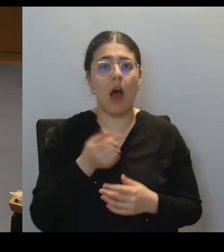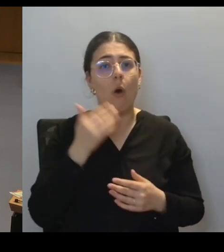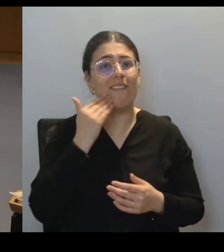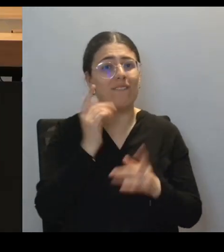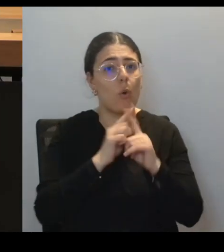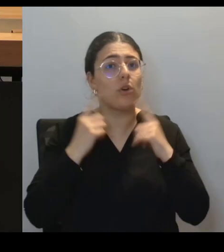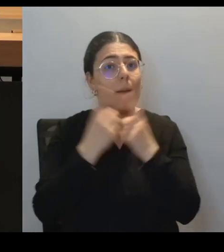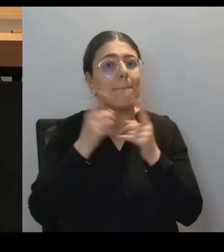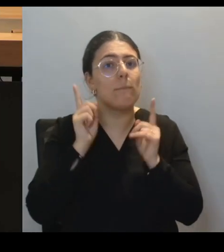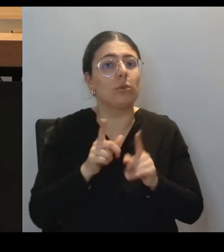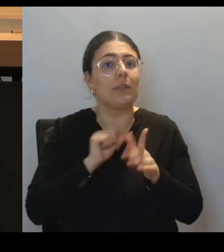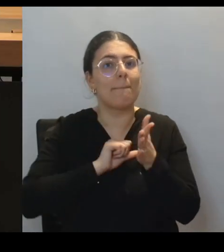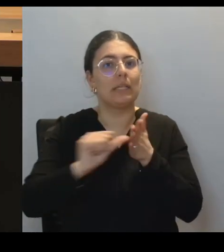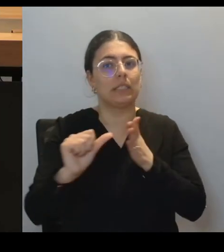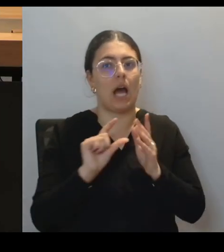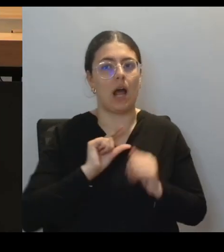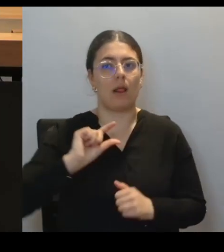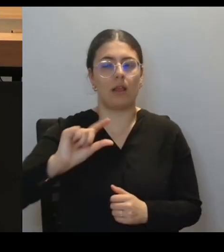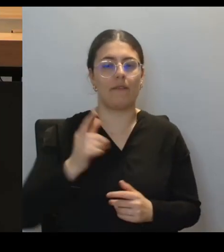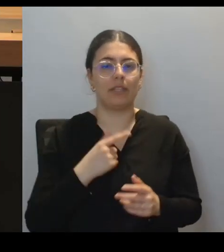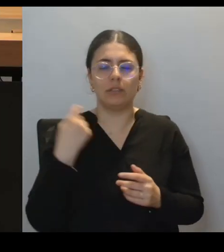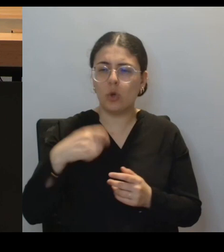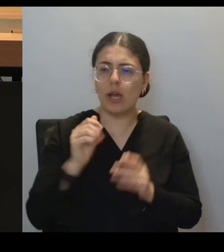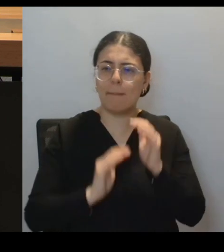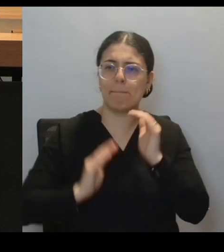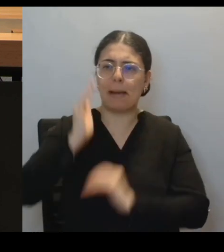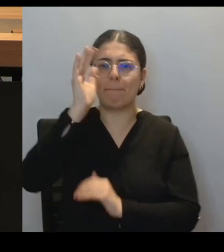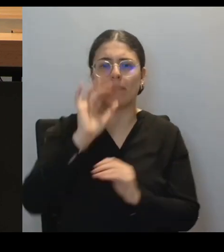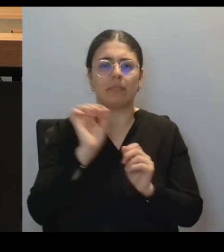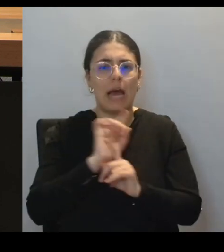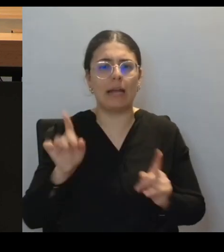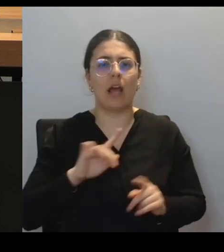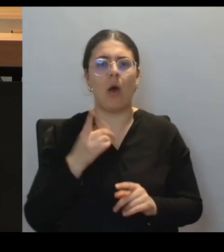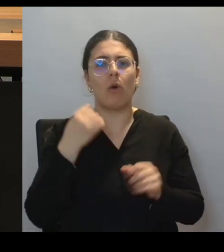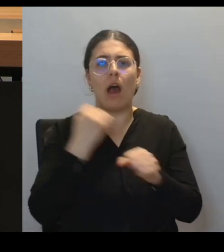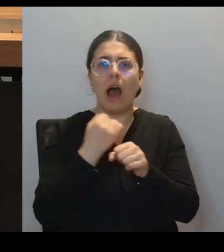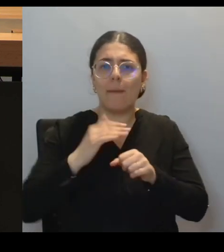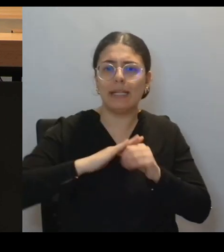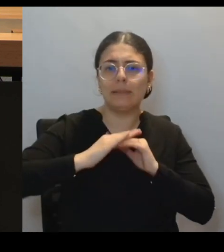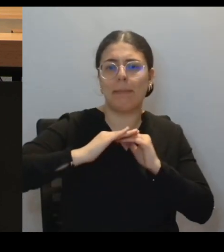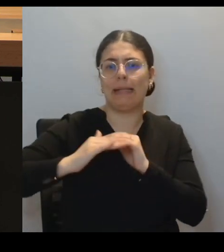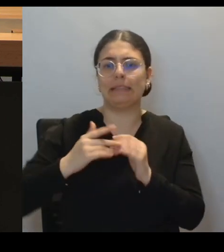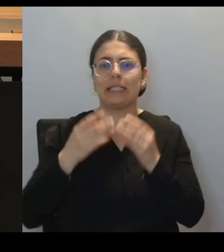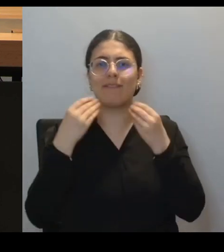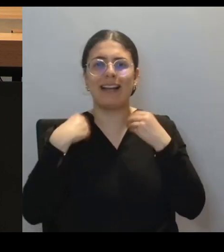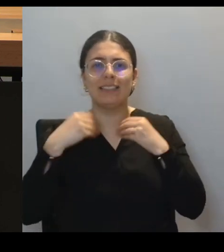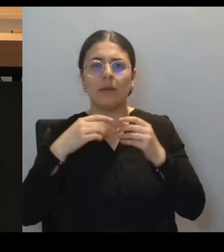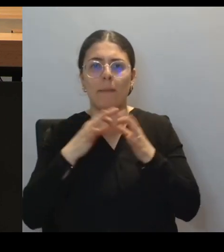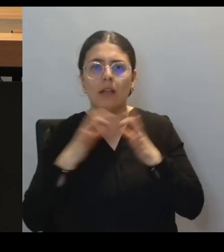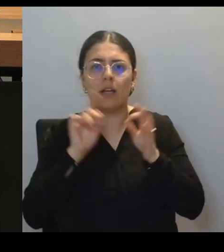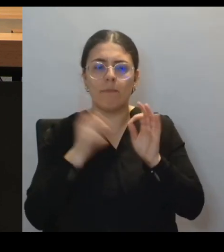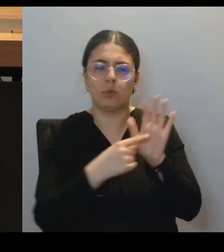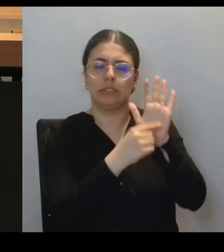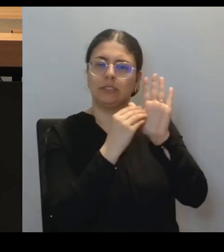Bedürfnisse von Menschen zugeschnitten sind. Denn ein guter und sicherer Arbeitsplatz ist die beste Garantie gegen Armut.